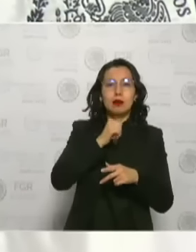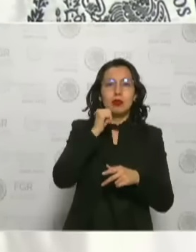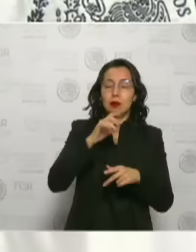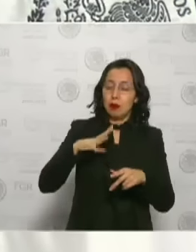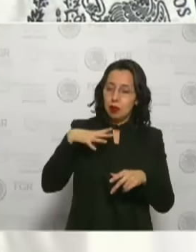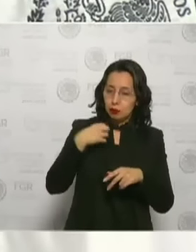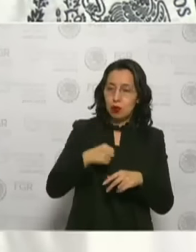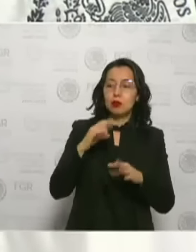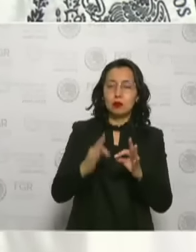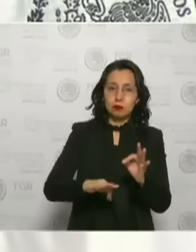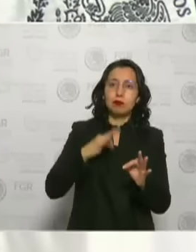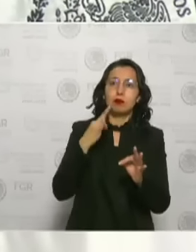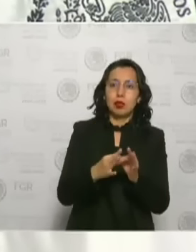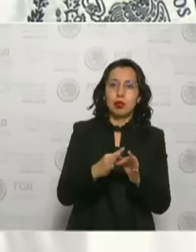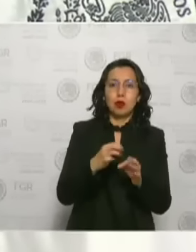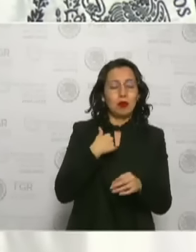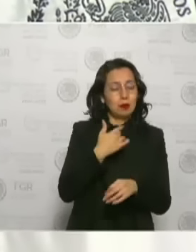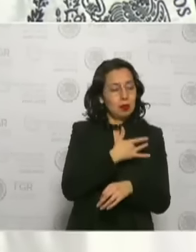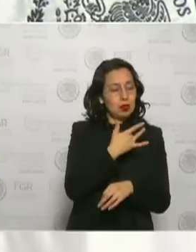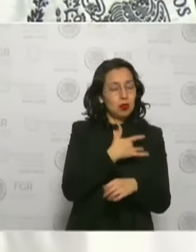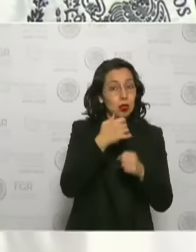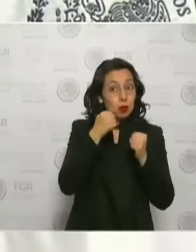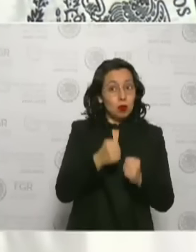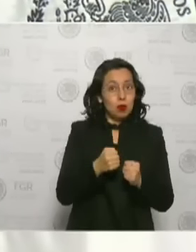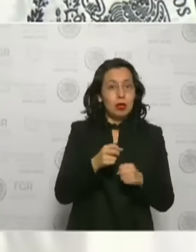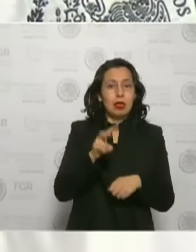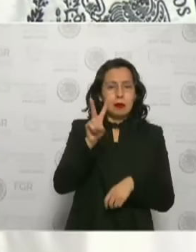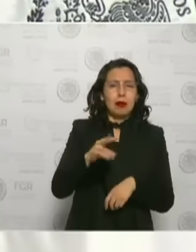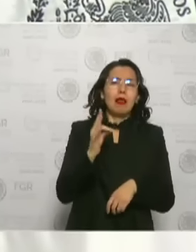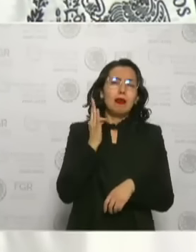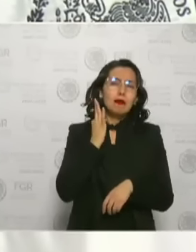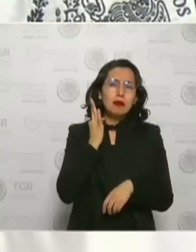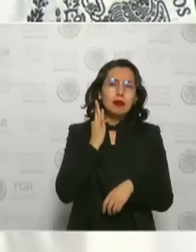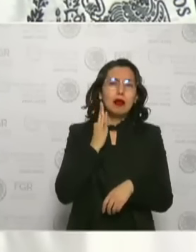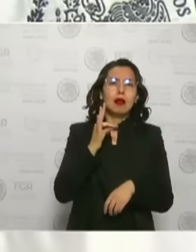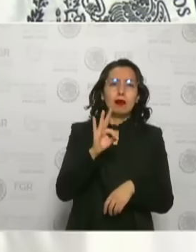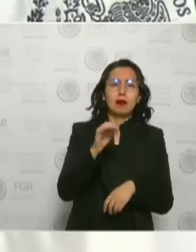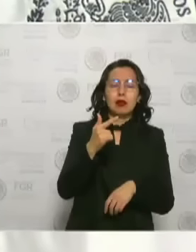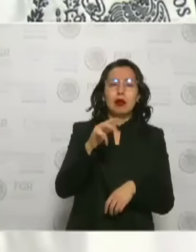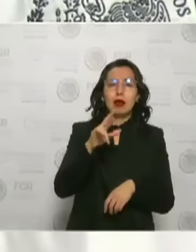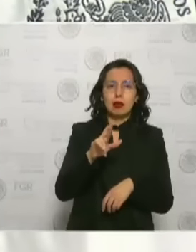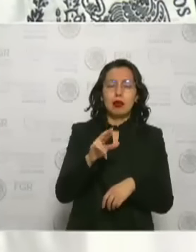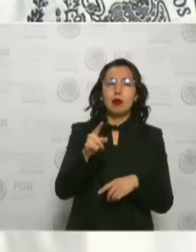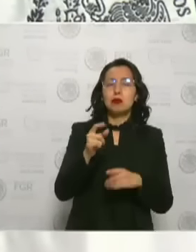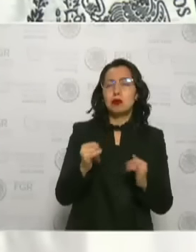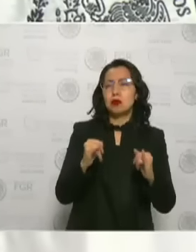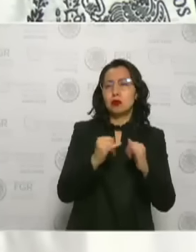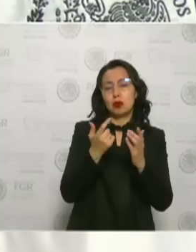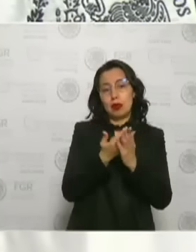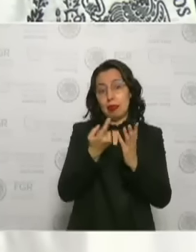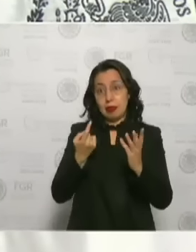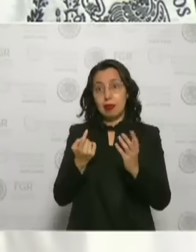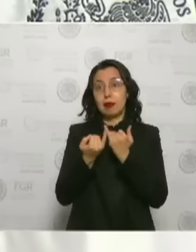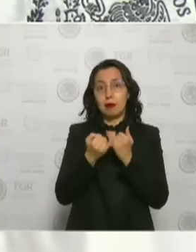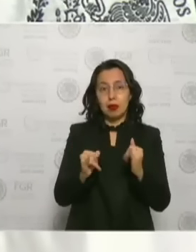Estoy convencida de que si bien la fiscalía es una institución autónoma, forma parte del Estado,